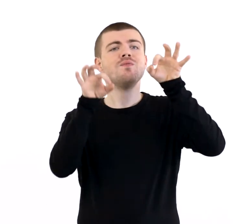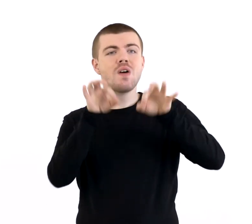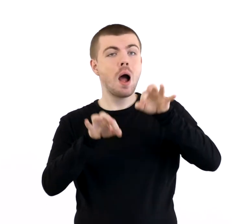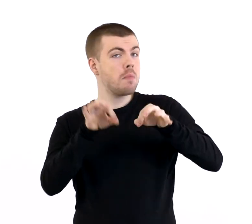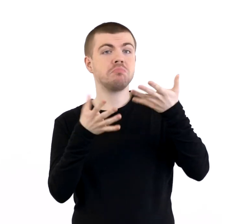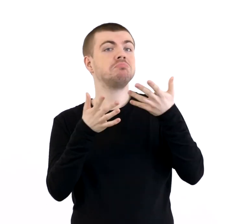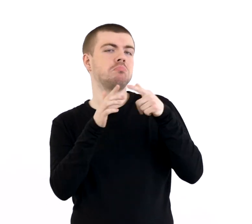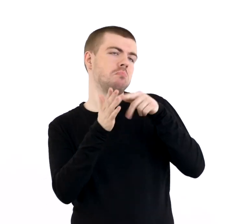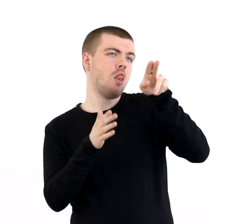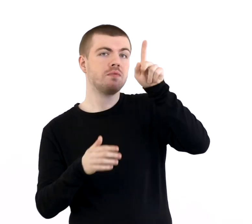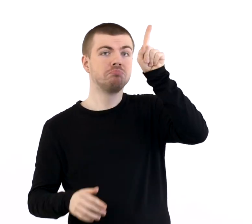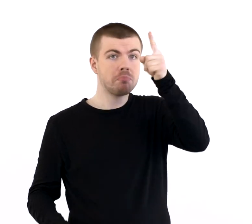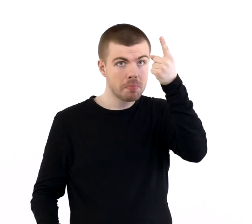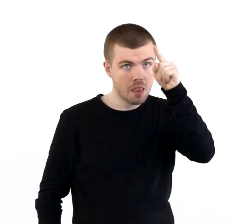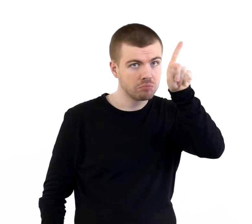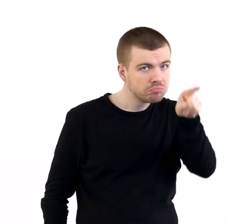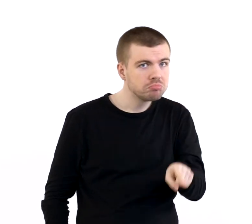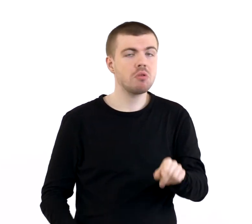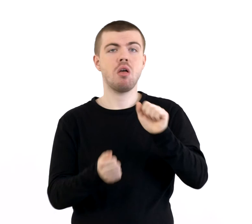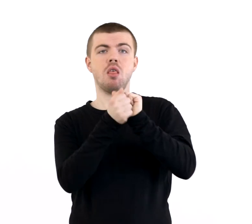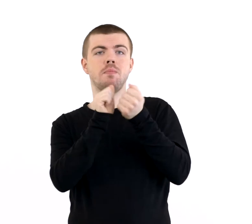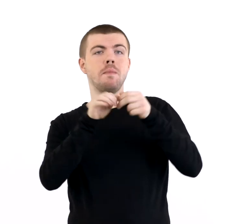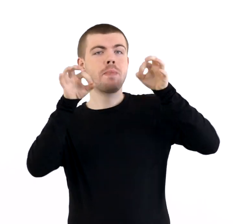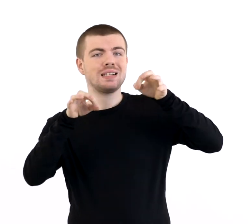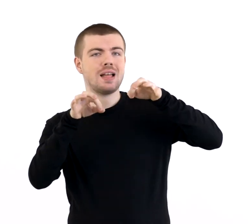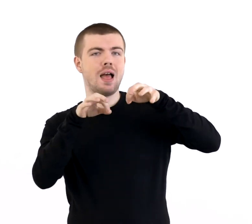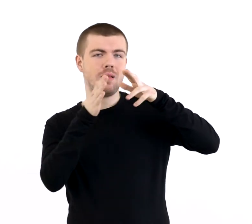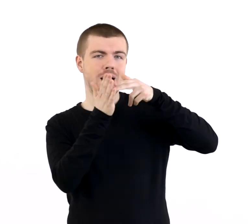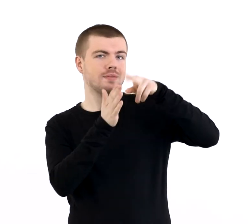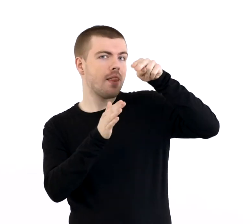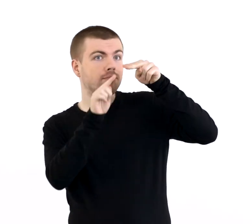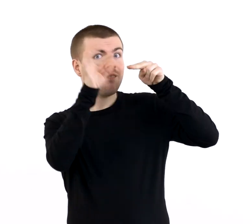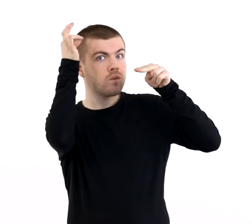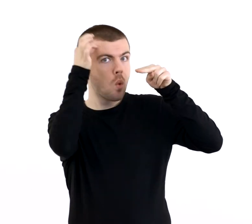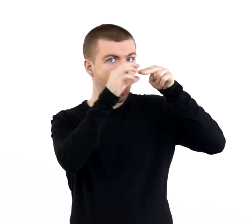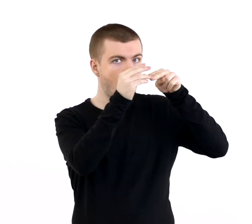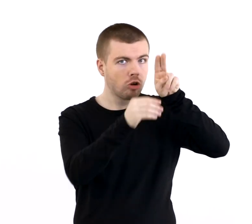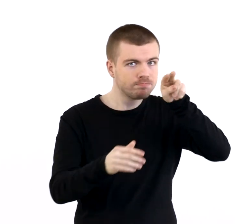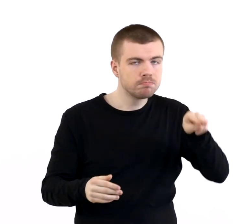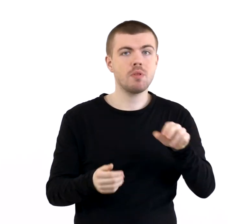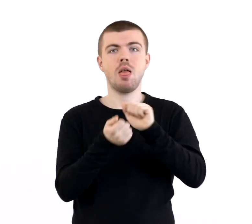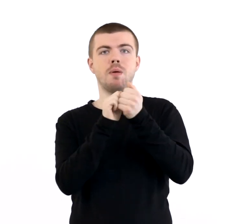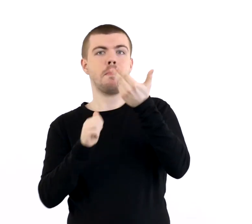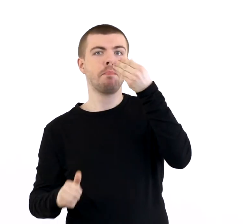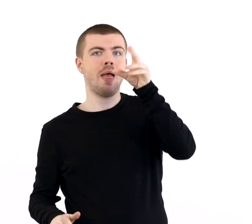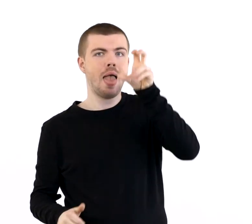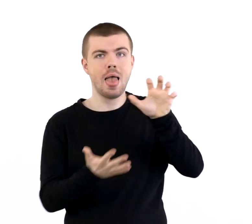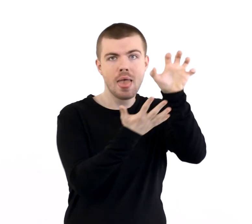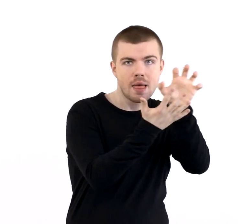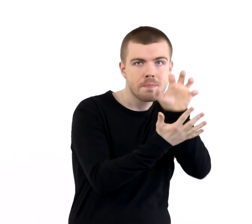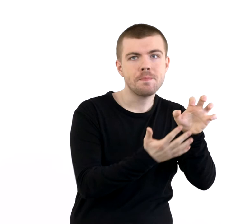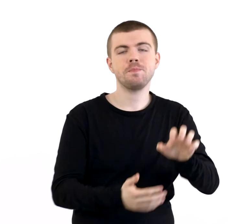Farby nakładane były palcami lub pędzlami wykonanymi z włosia lub mchu.